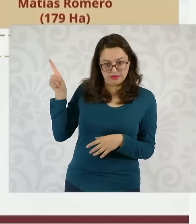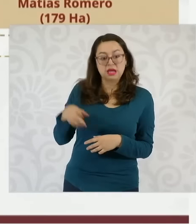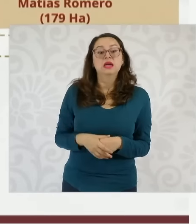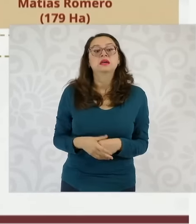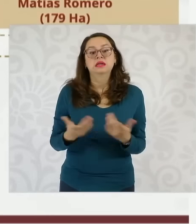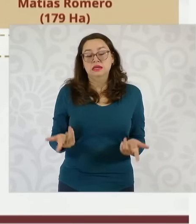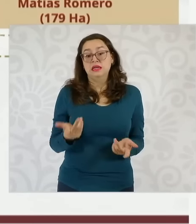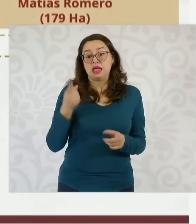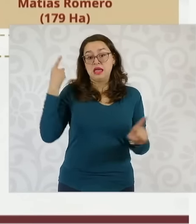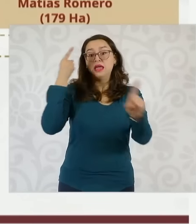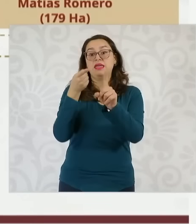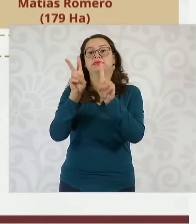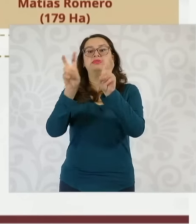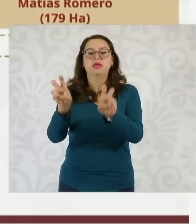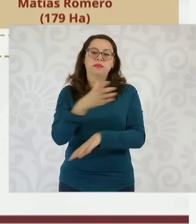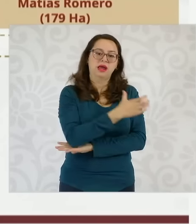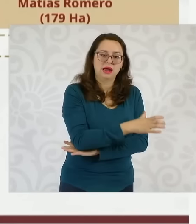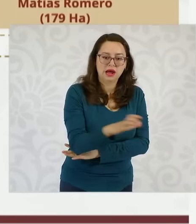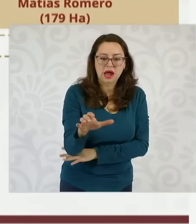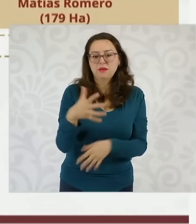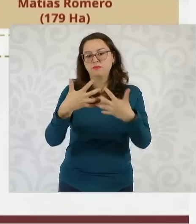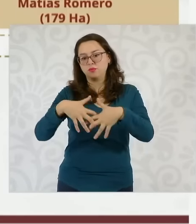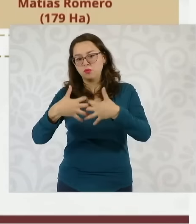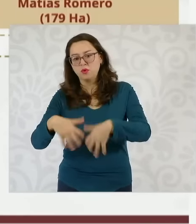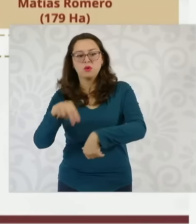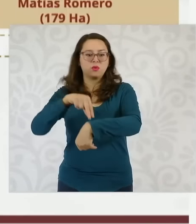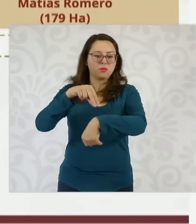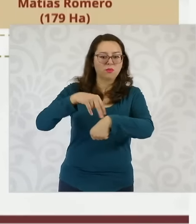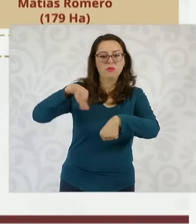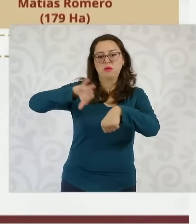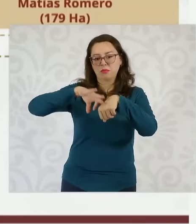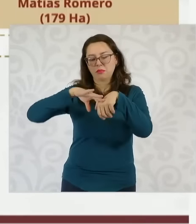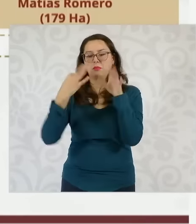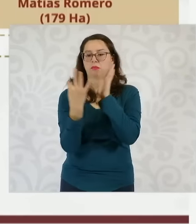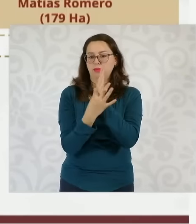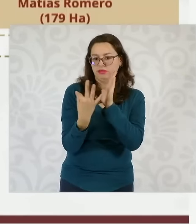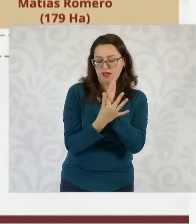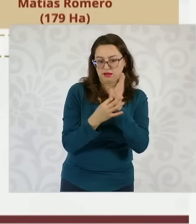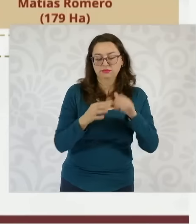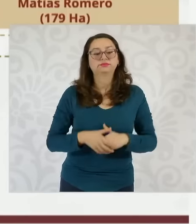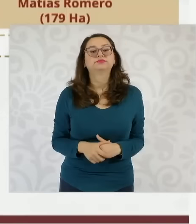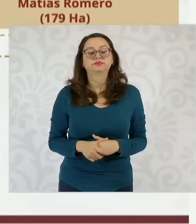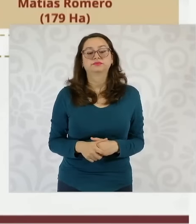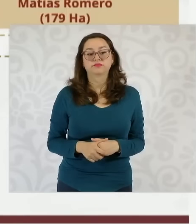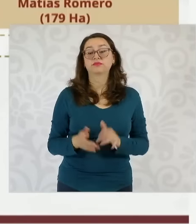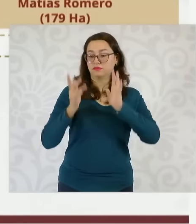vocaciones agroindustriales dispositivos médicos farmacéuticos y metales ya fueron licitados y